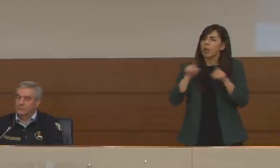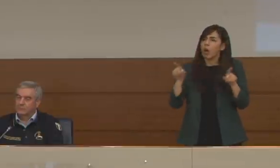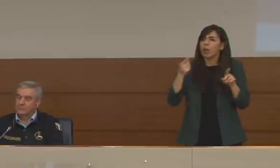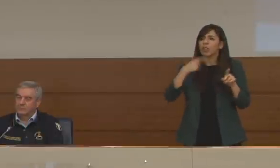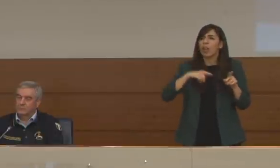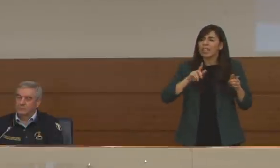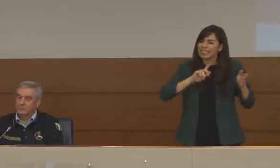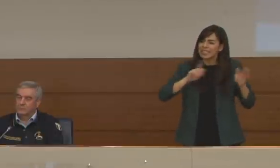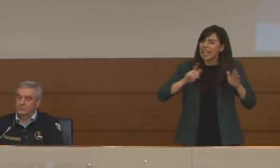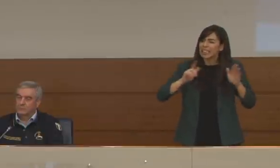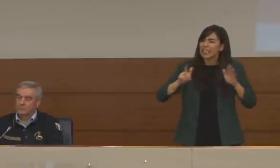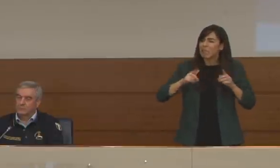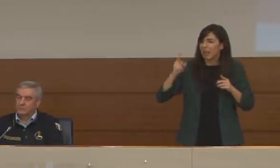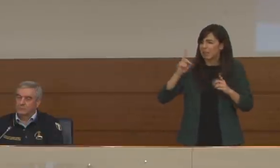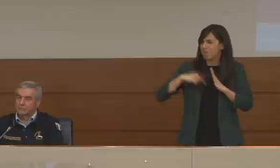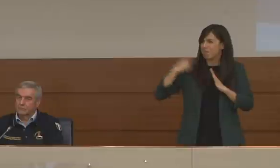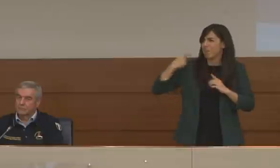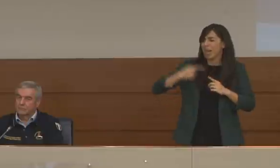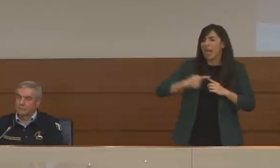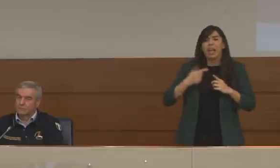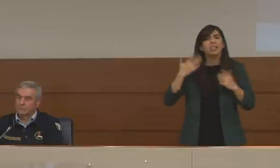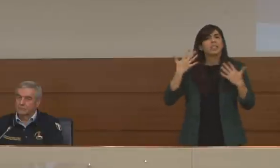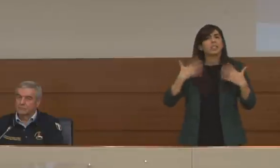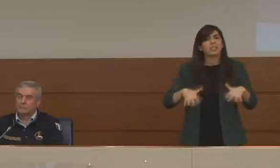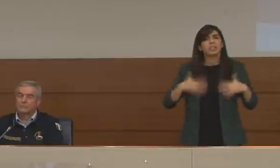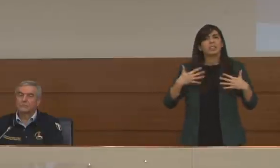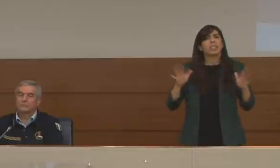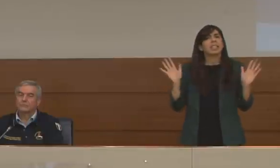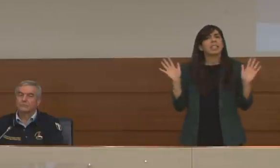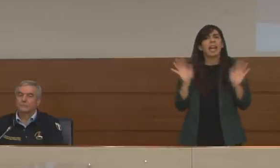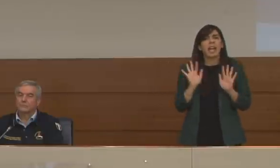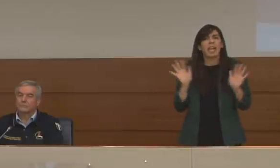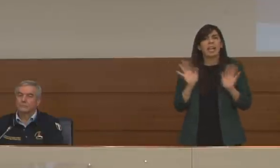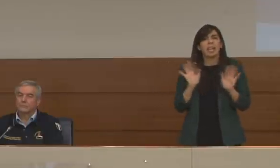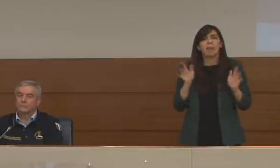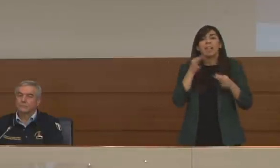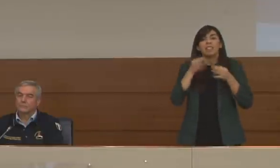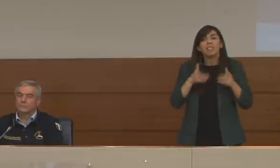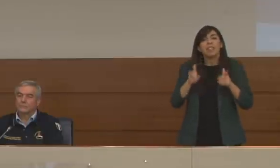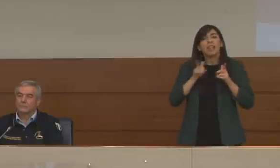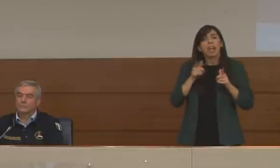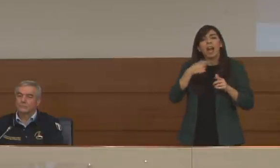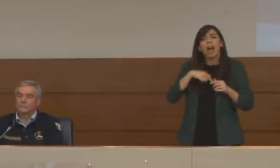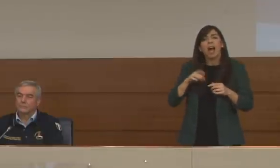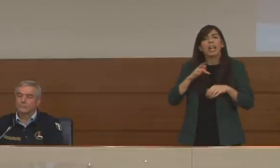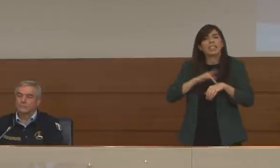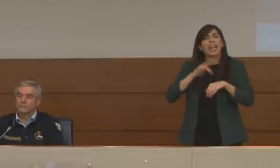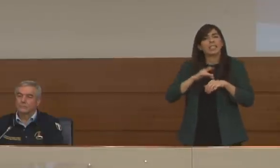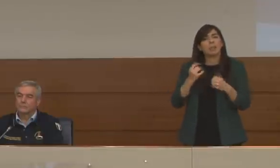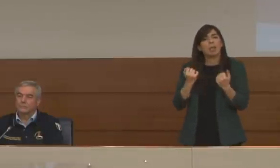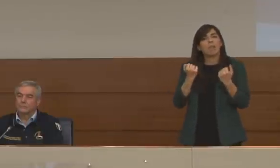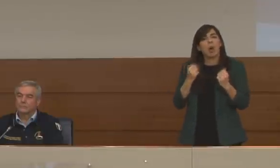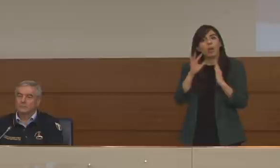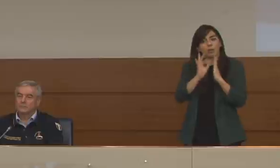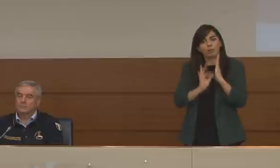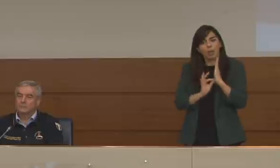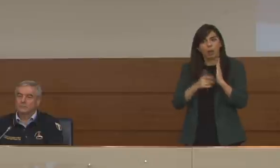settimane drammatiche, che aumentano la nostra sensibilità rispetto a queste misure. Quindi io credo che ogni fase debba